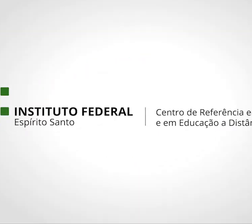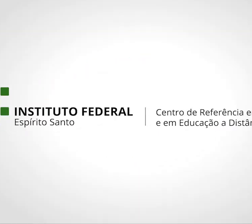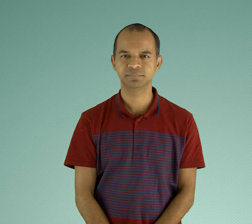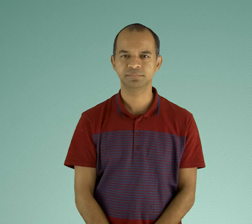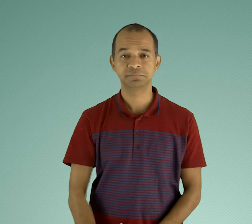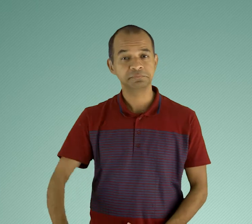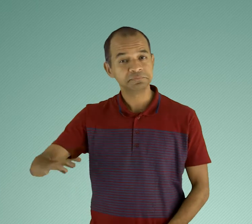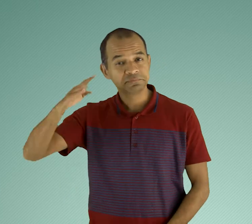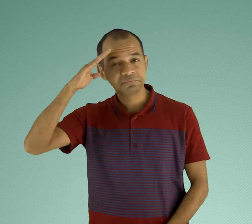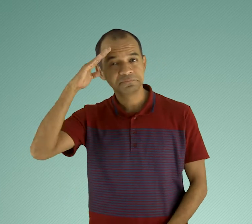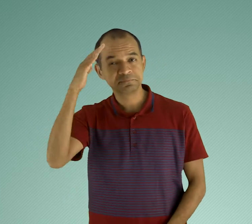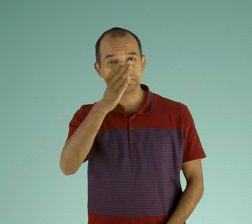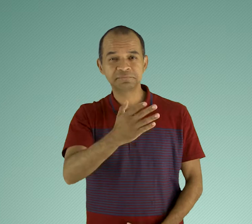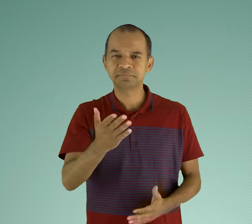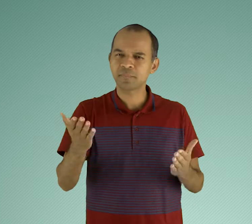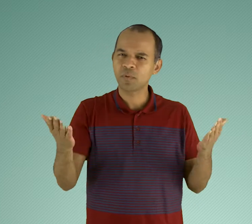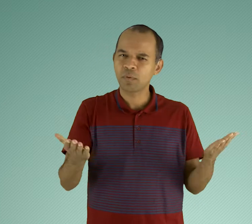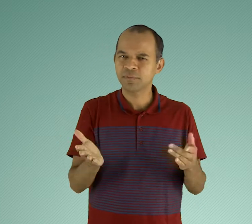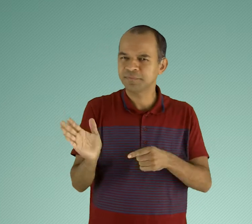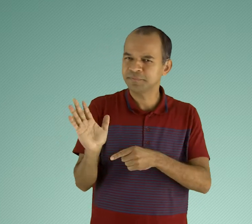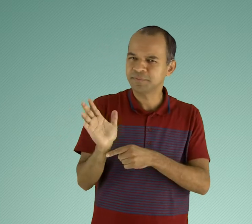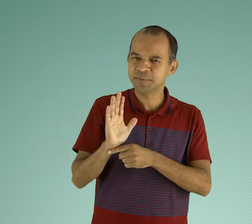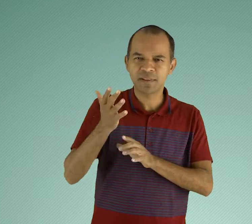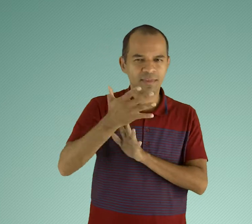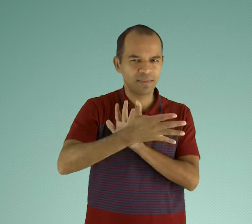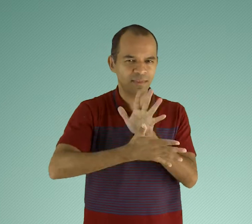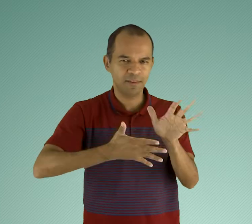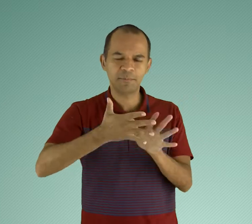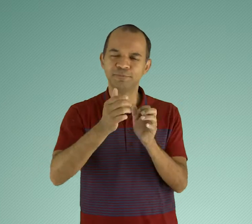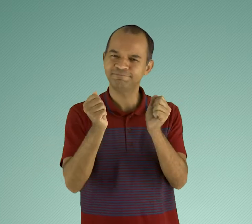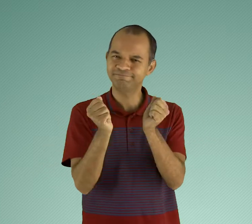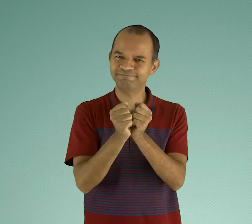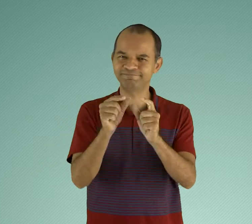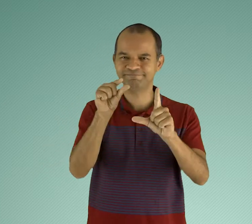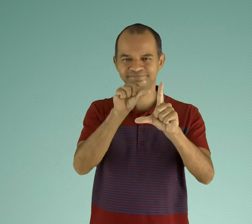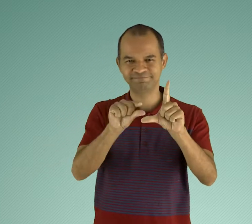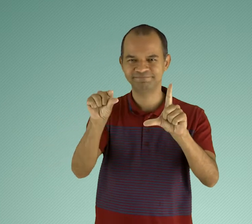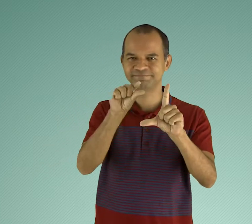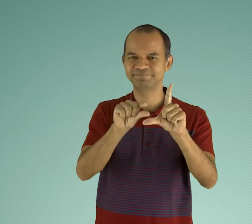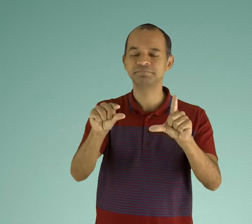Oi, tudo bem? Este é um vídeo gravado em Libras